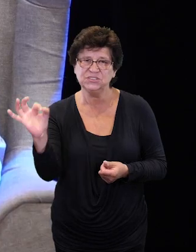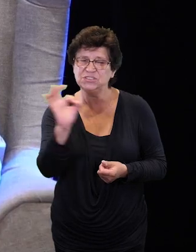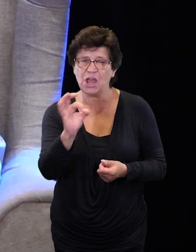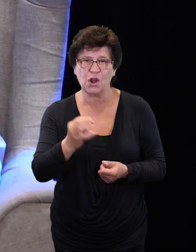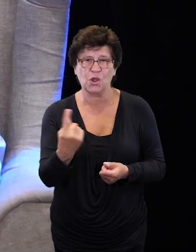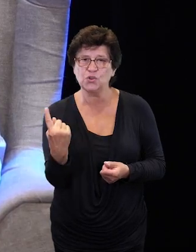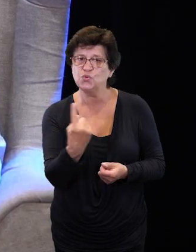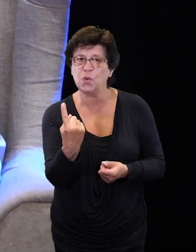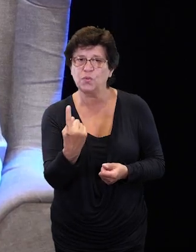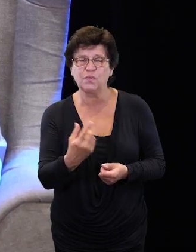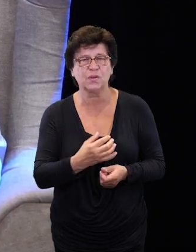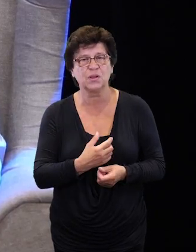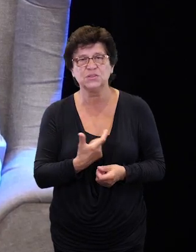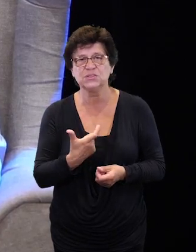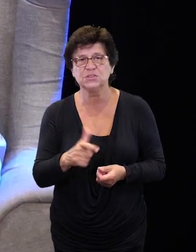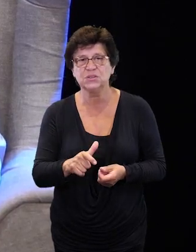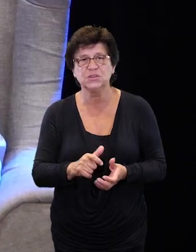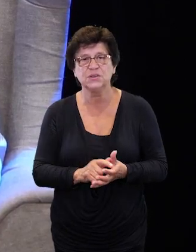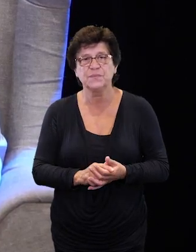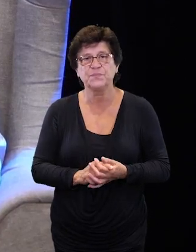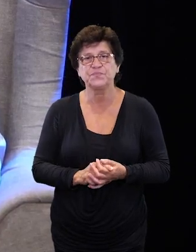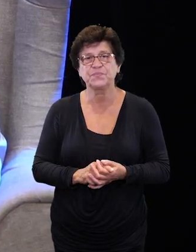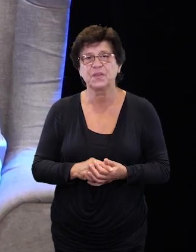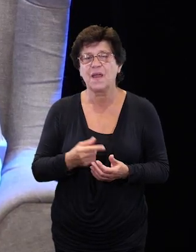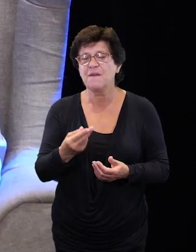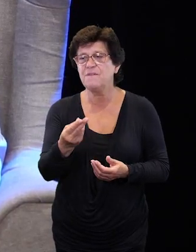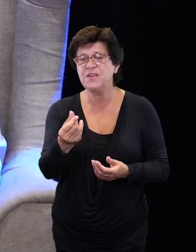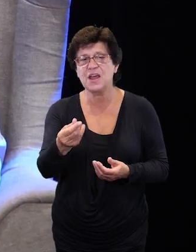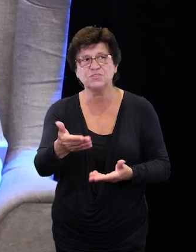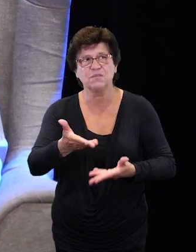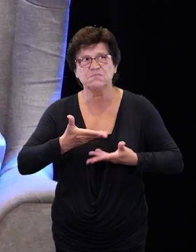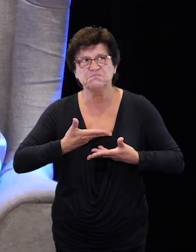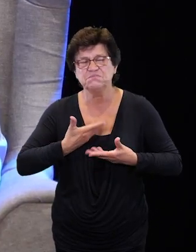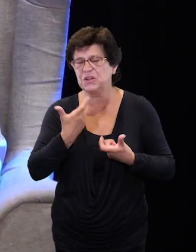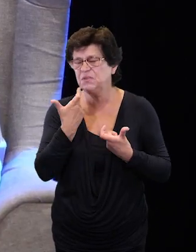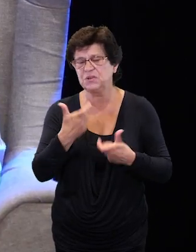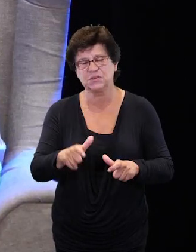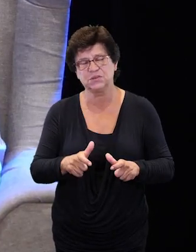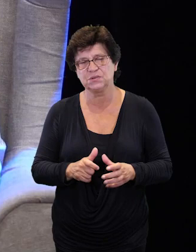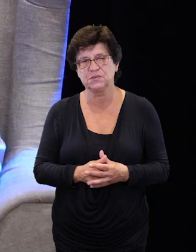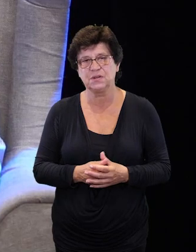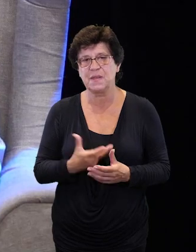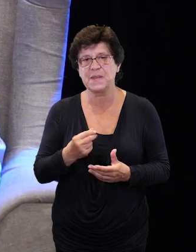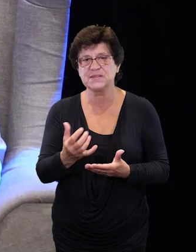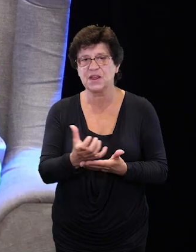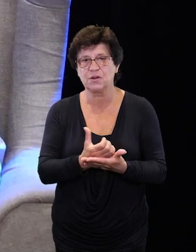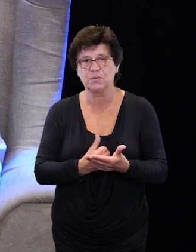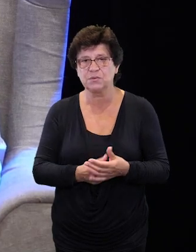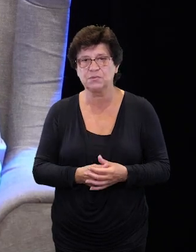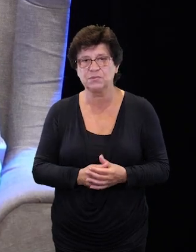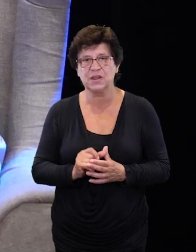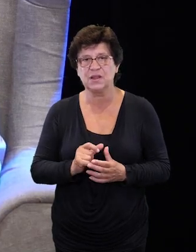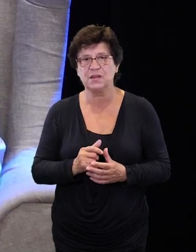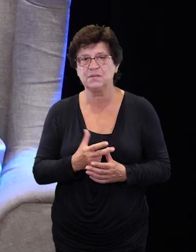jeśli chodzi o teleporady czy przyjmowanie... bo to finansowo nic nam nie dawało, ani w tę, ani w tamtą. My żeśmy tego nie odczuli w ogóle.